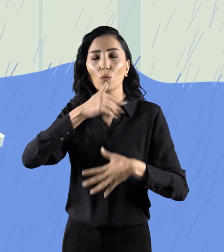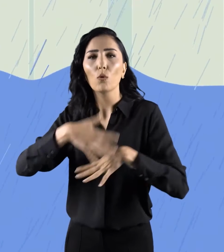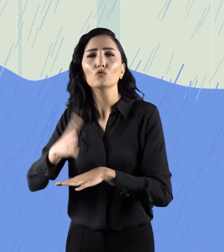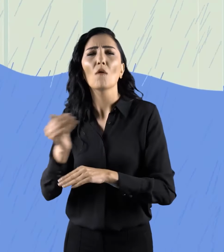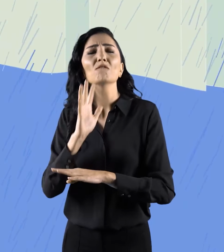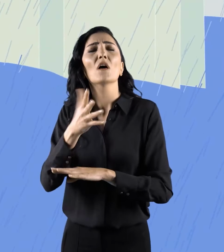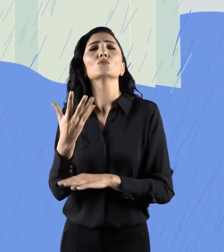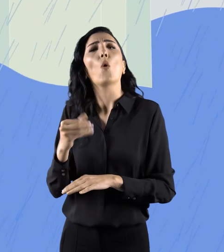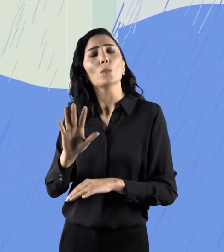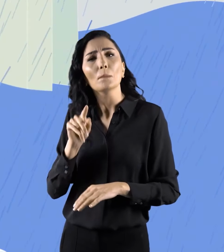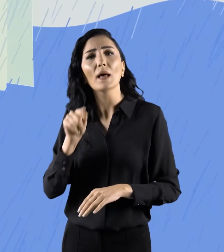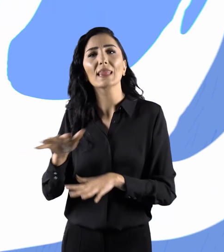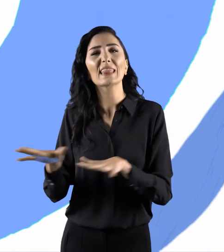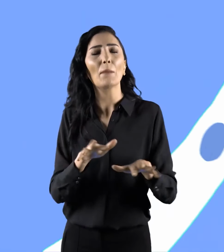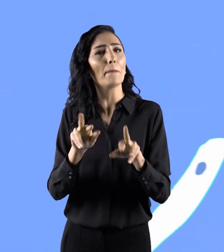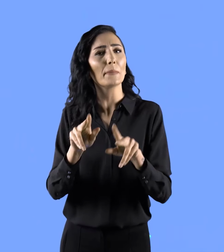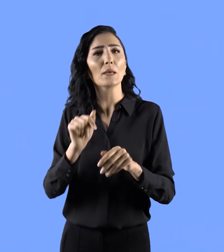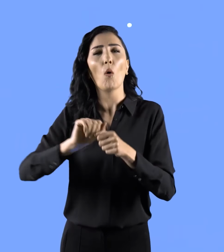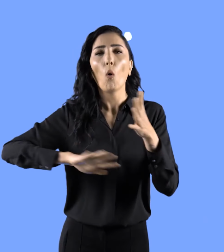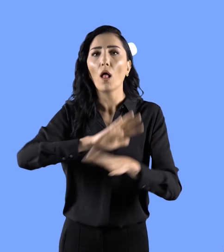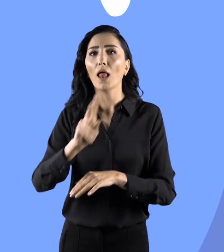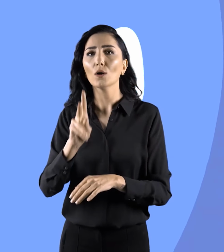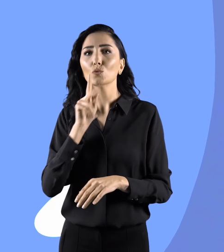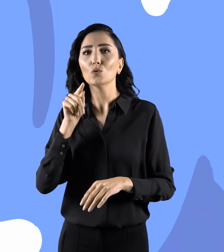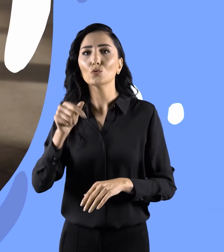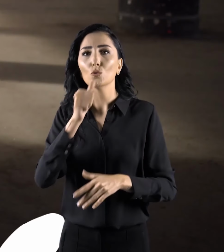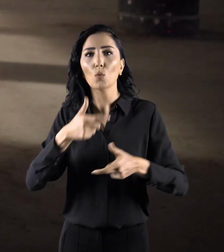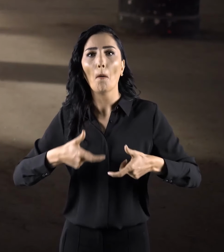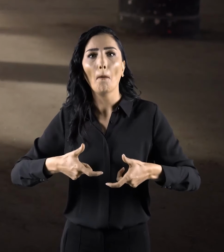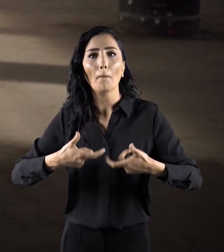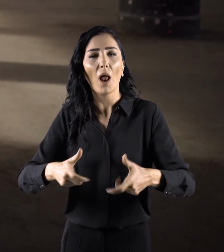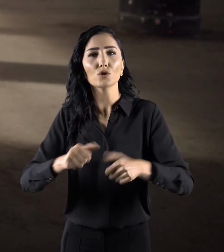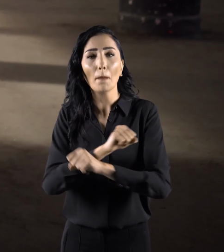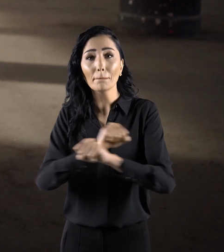Baraj ve gölet selleri çok sık görülmemekle beraber, deprem gibi olaylar sonucunda